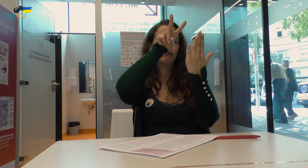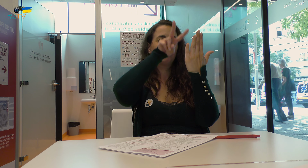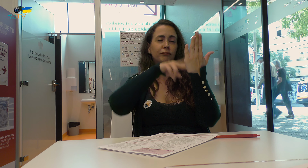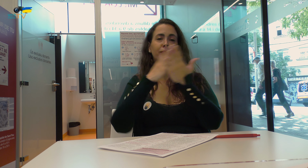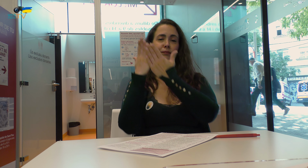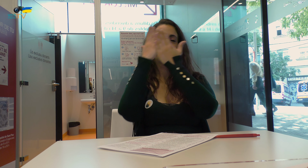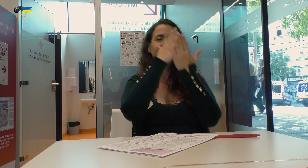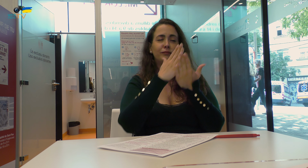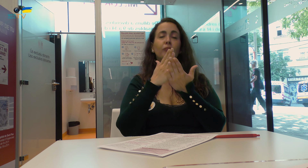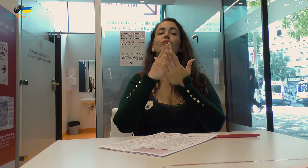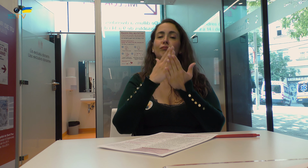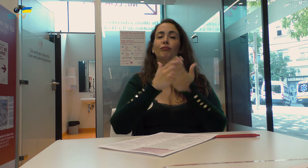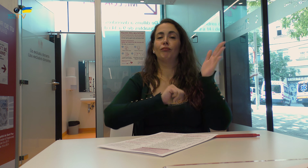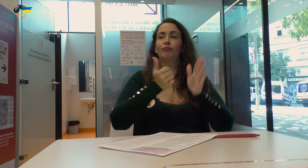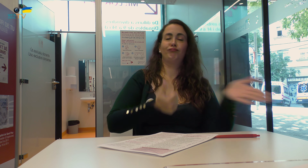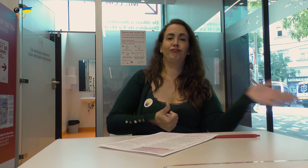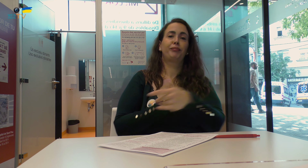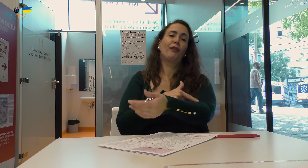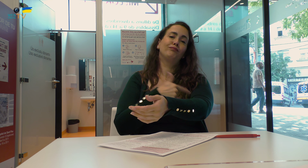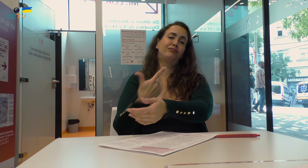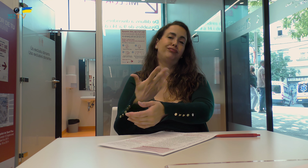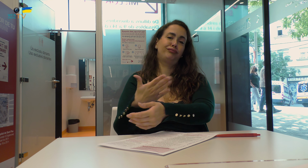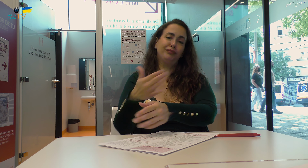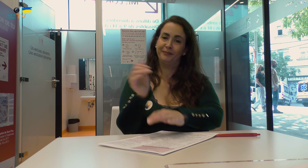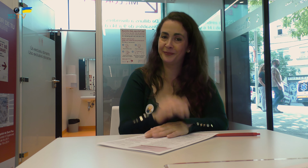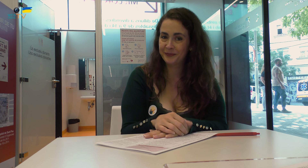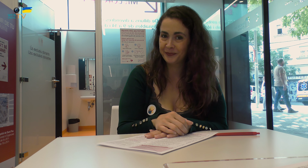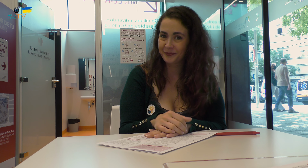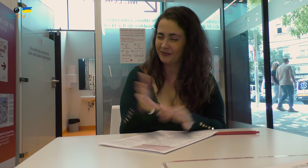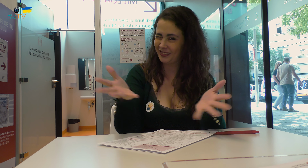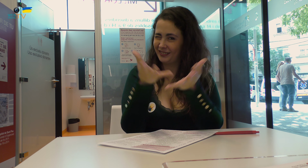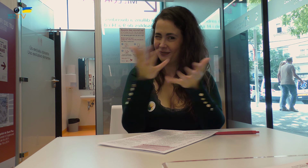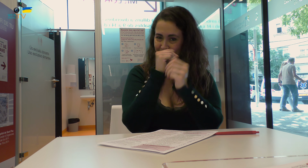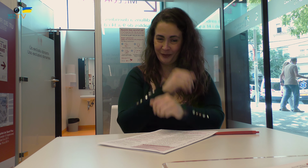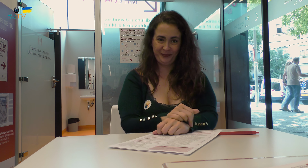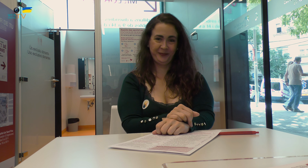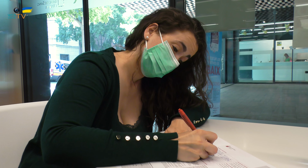Un cop ho has contestat tot i el personal sanitari ho ha revisat, ells t’autoritzen a donar. Animeu-vos!